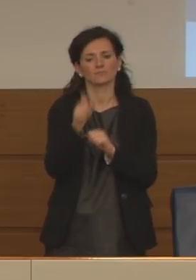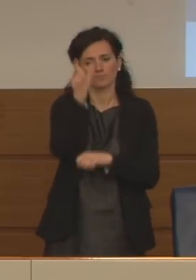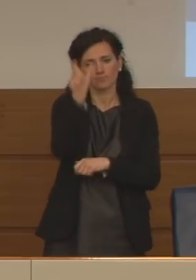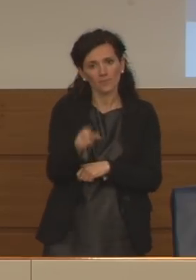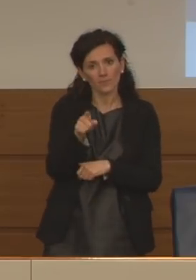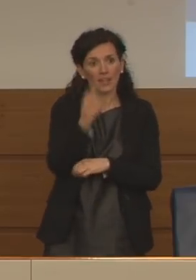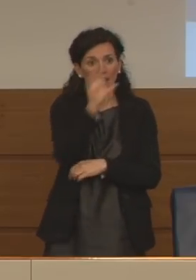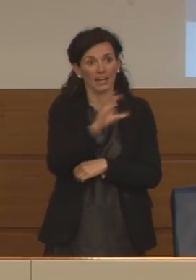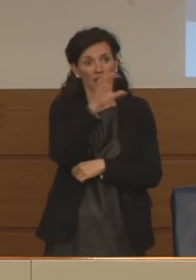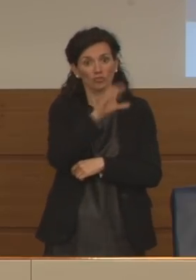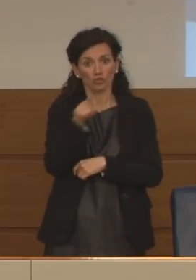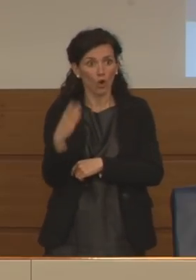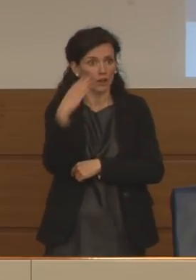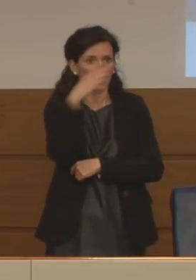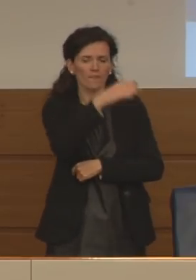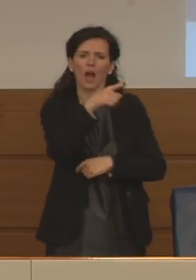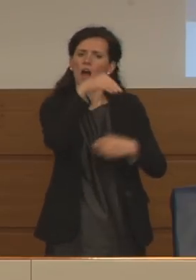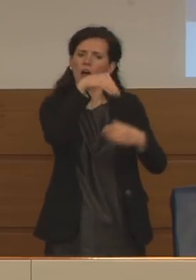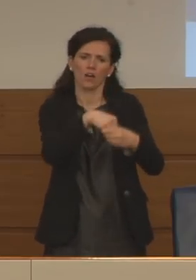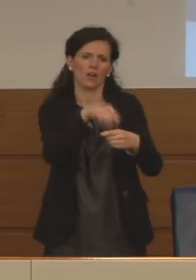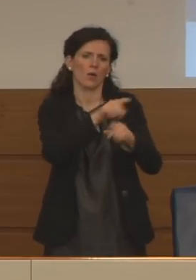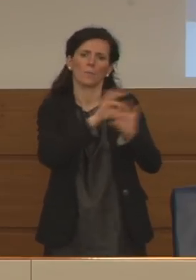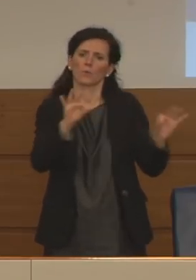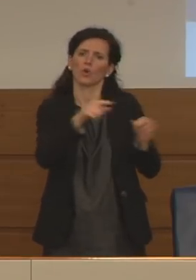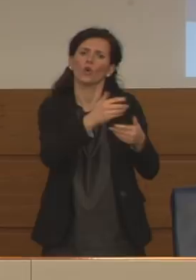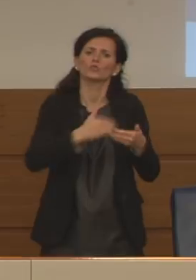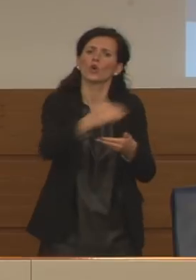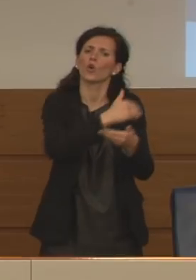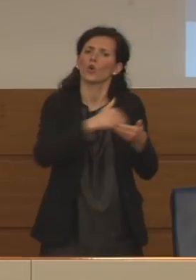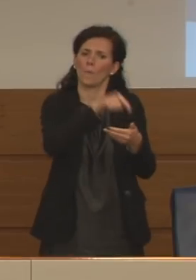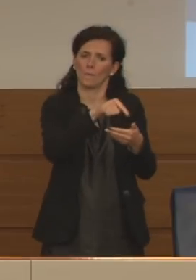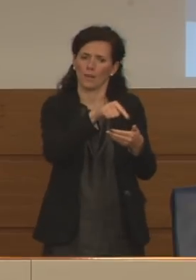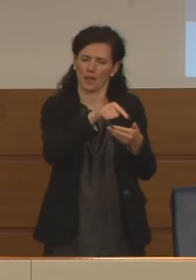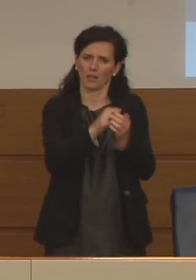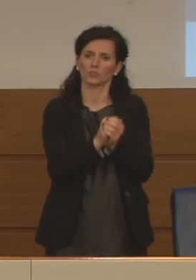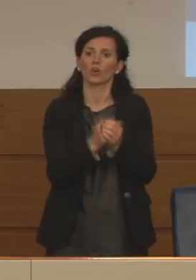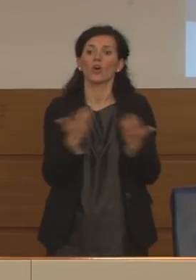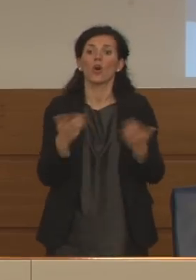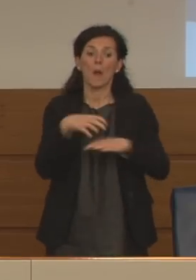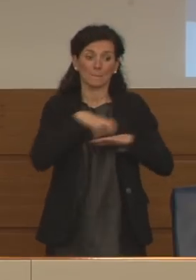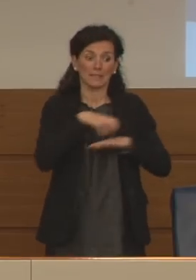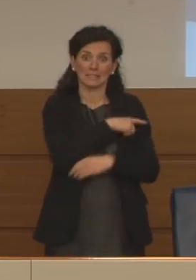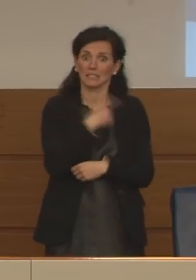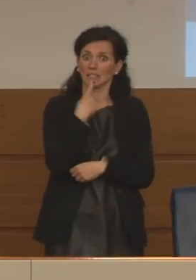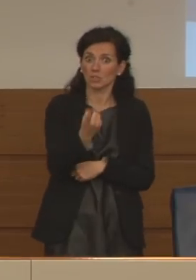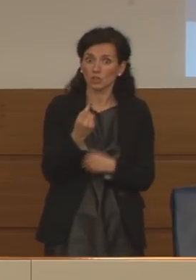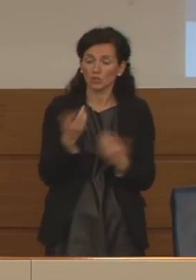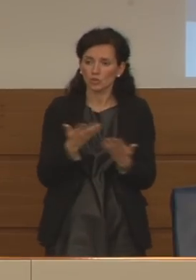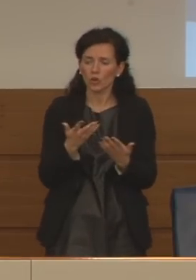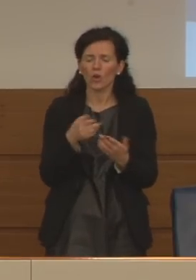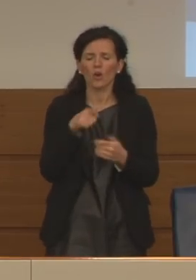riceventi. Si tratta, come diceva il Ministro, di costituire una forza rapida